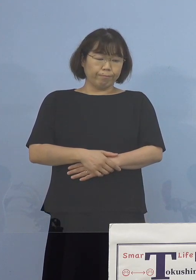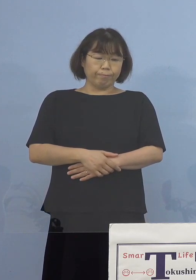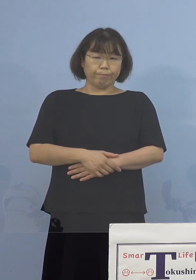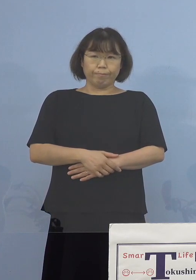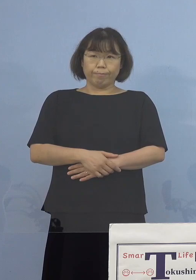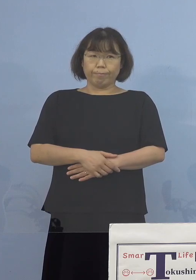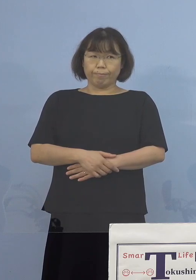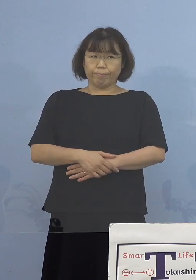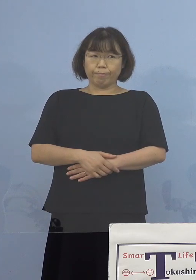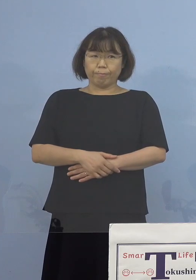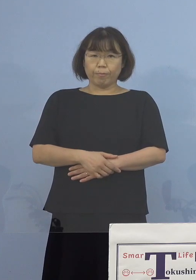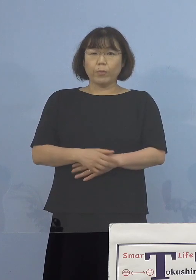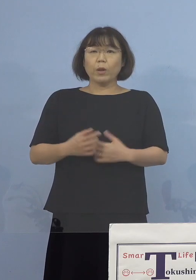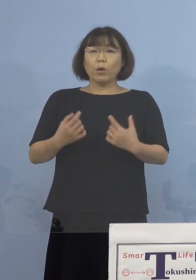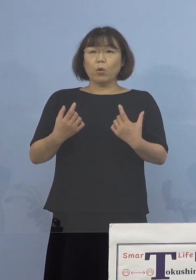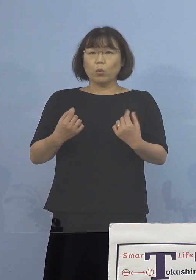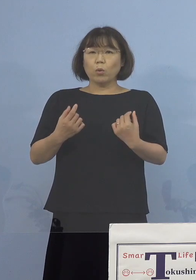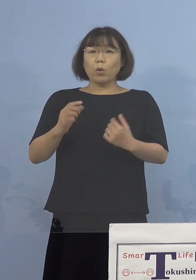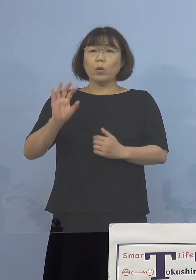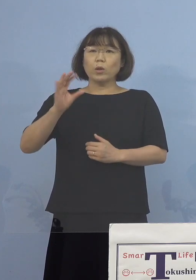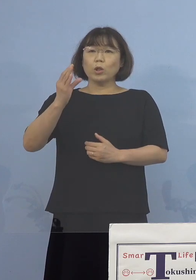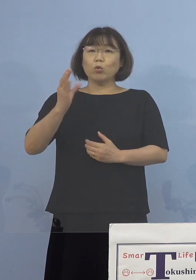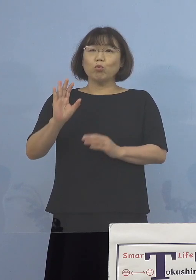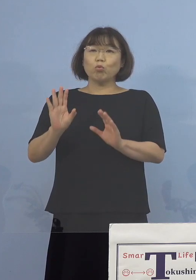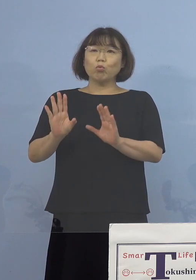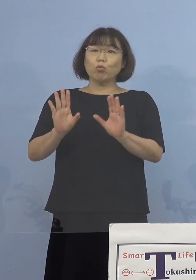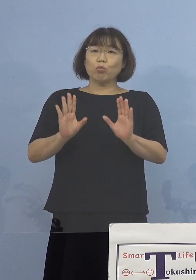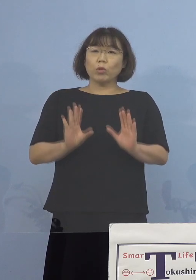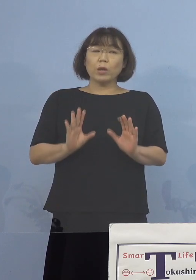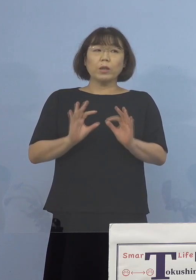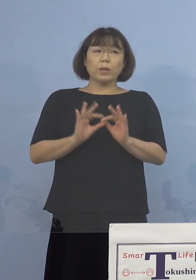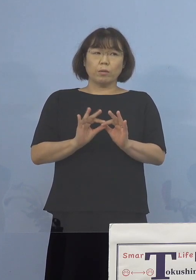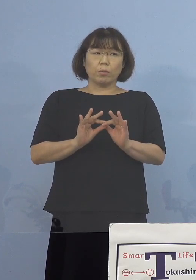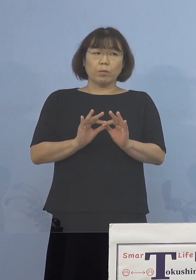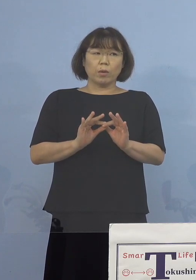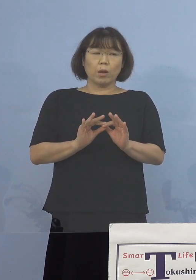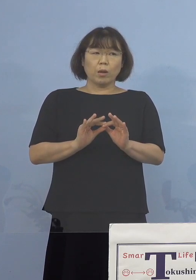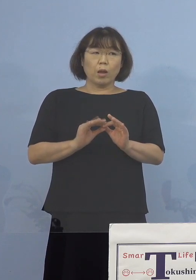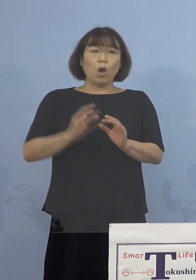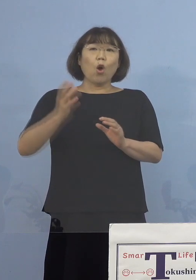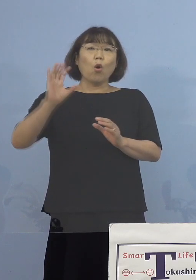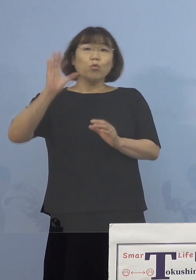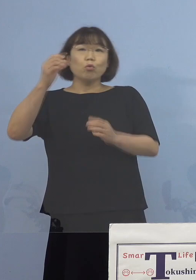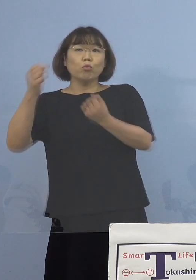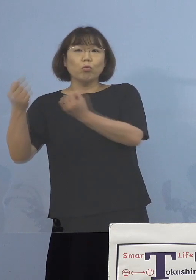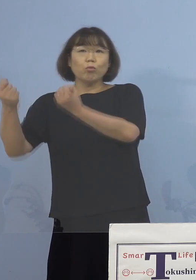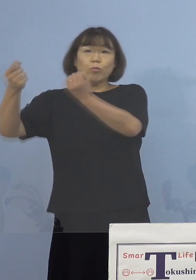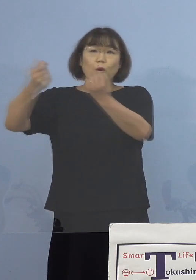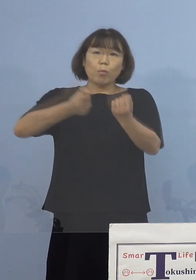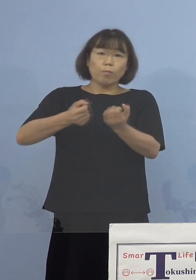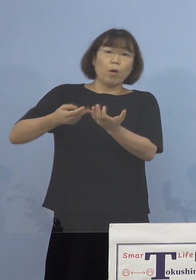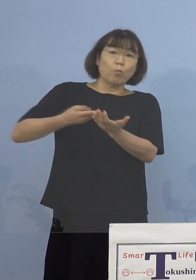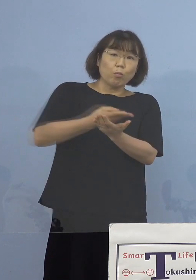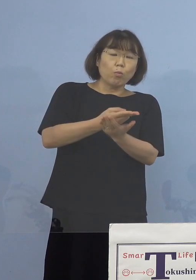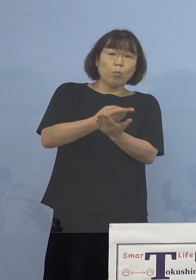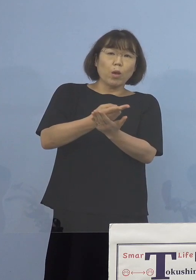（保健福祉部長） そうですね、救急受入については （徳島新聞社） 救急搬送のみを受け入れている病院 ということでしょうか